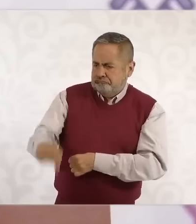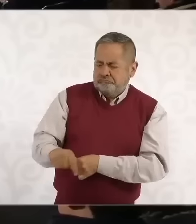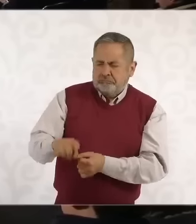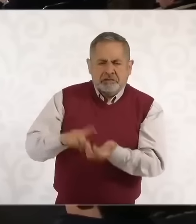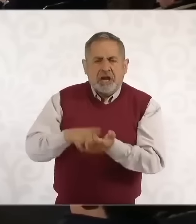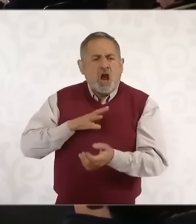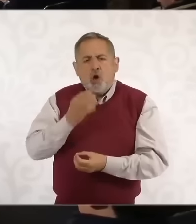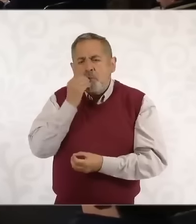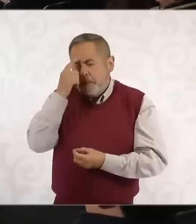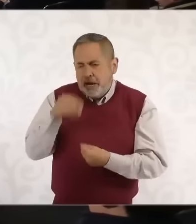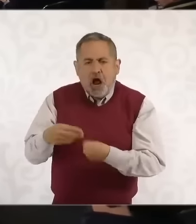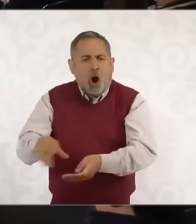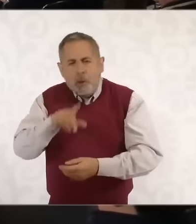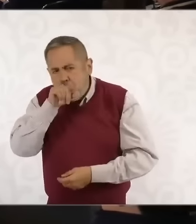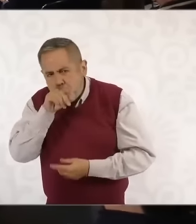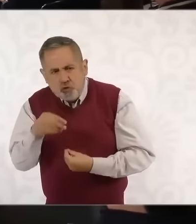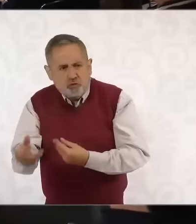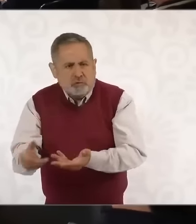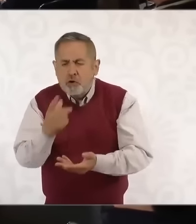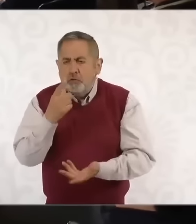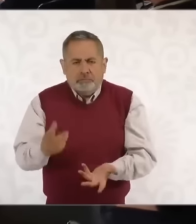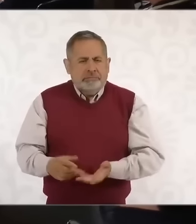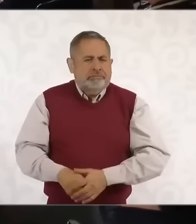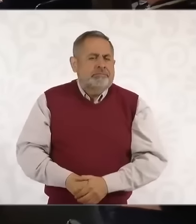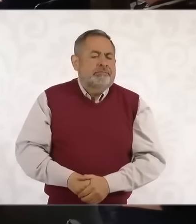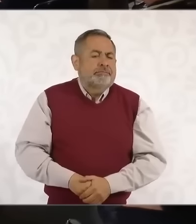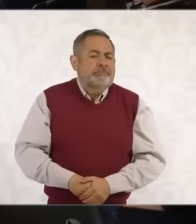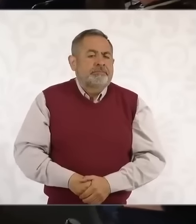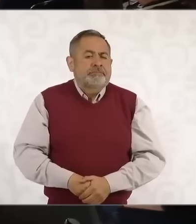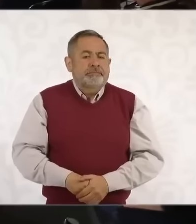presidenta. También quiero aprovechar que está el secretario y ahorita el secretario de economía